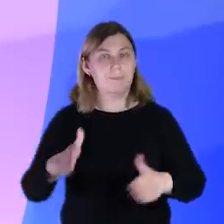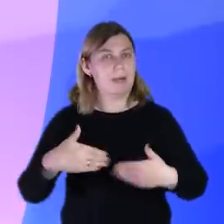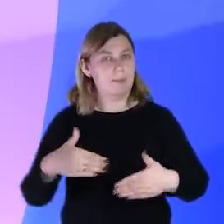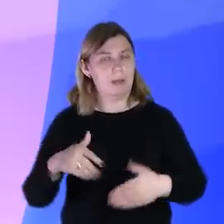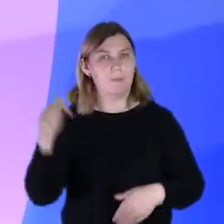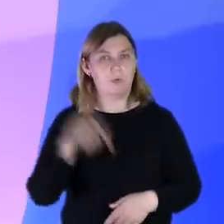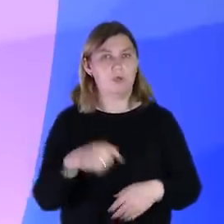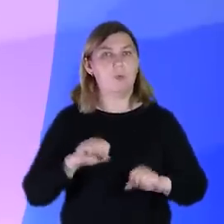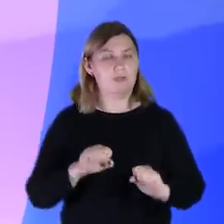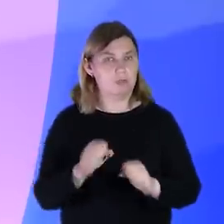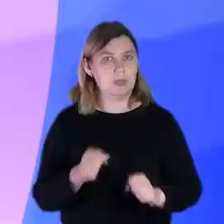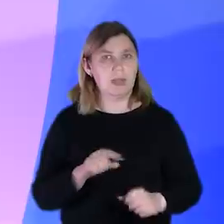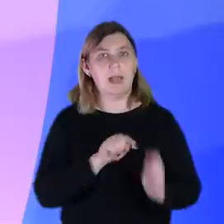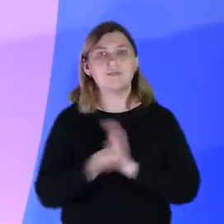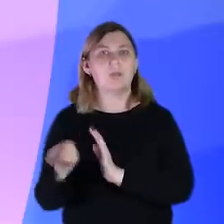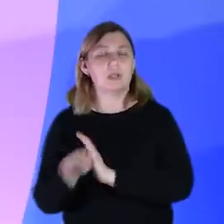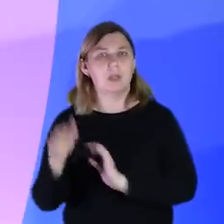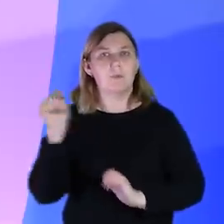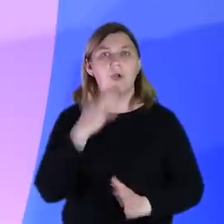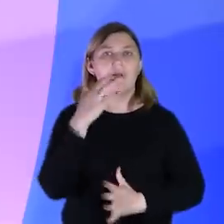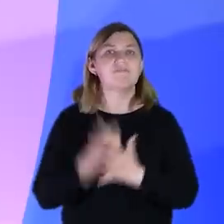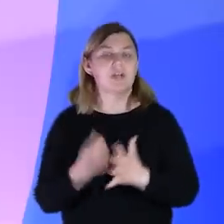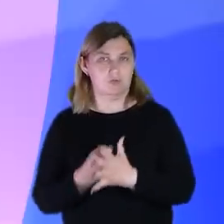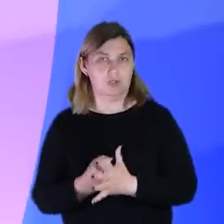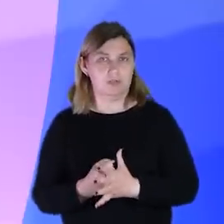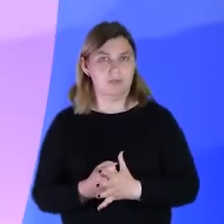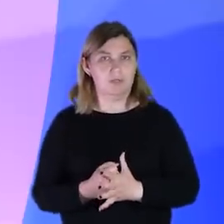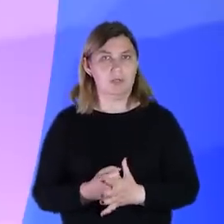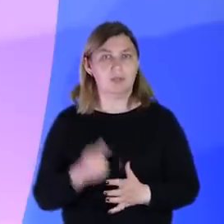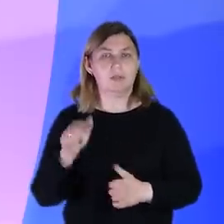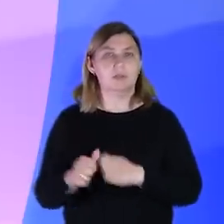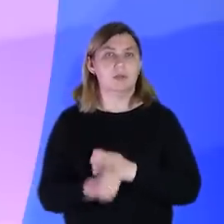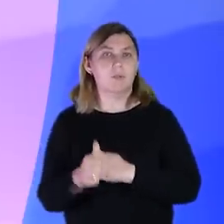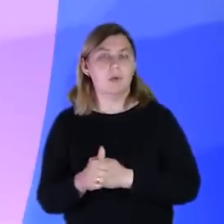musiała funkcjonować. Więc ci przemytnicy musieli być wykorzystywani z tego względu.